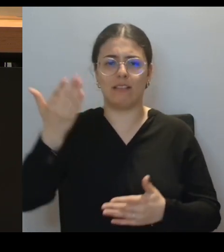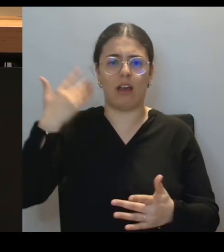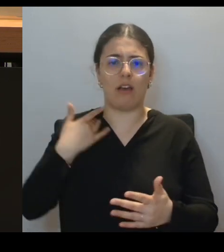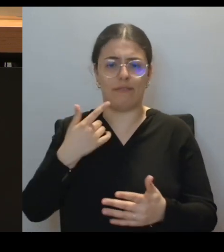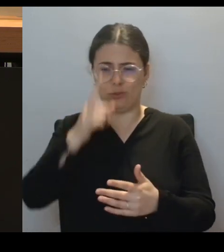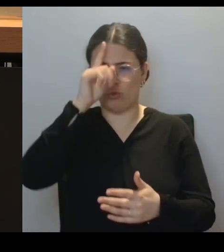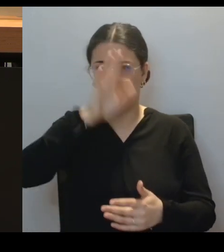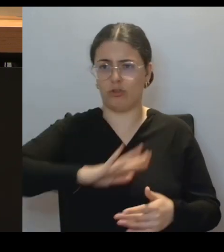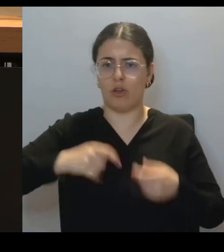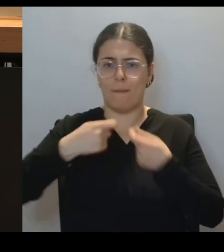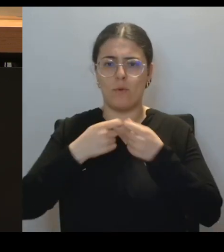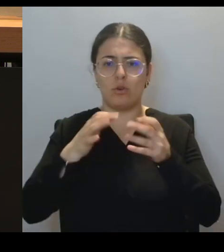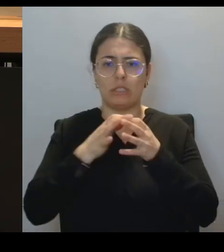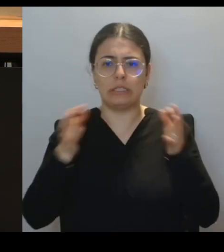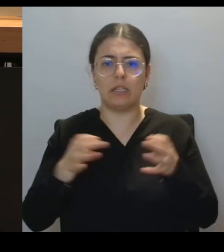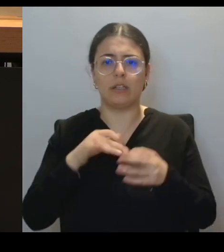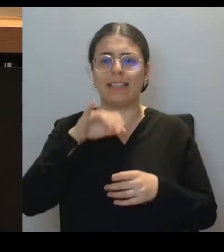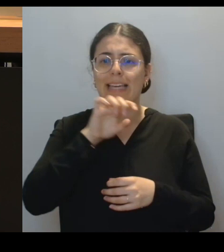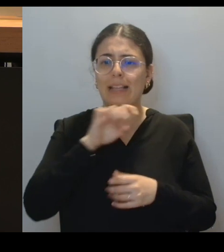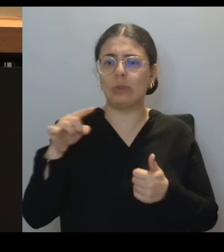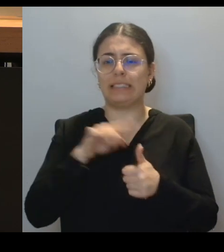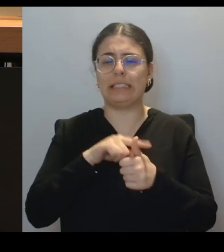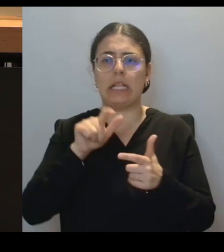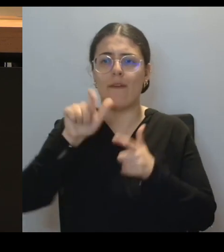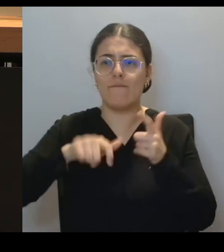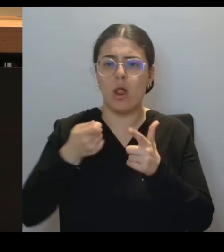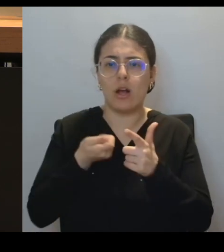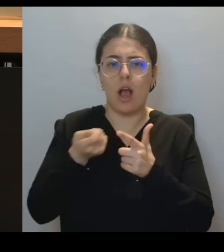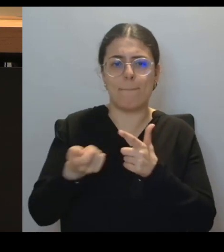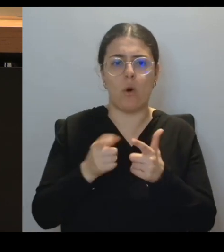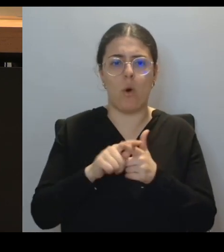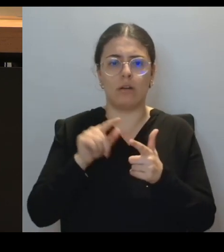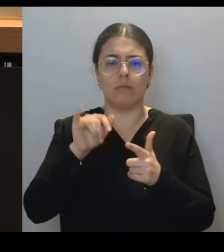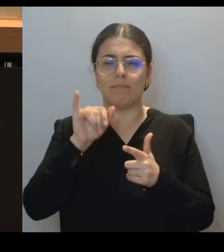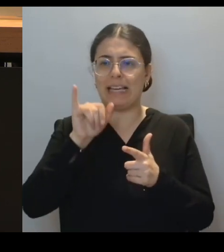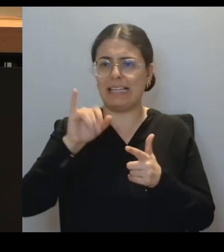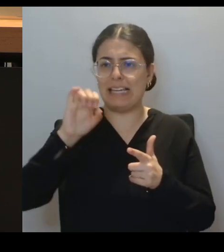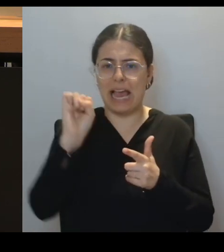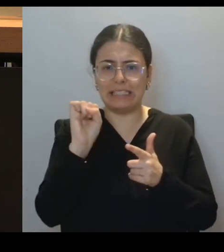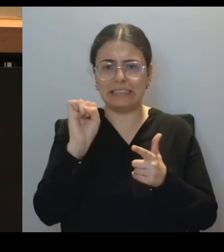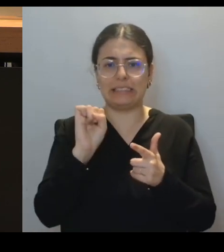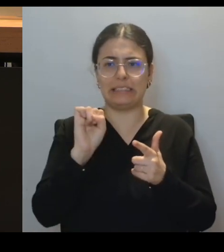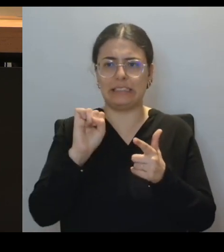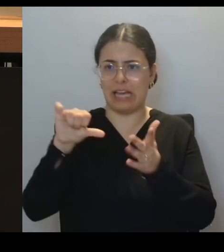Islamischen Staat an den Jesidinnen im Irak anzuerkennen. Doch in Deutschland wird wieder regelmäßig in